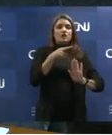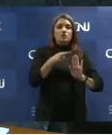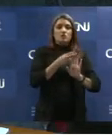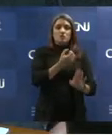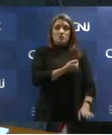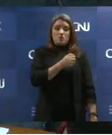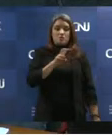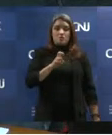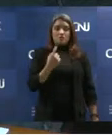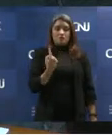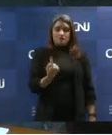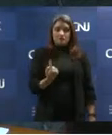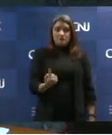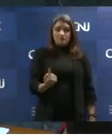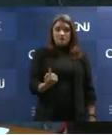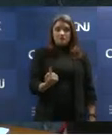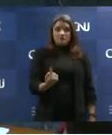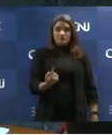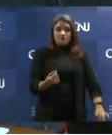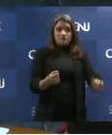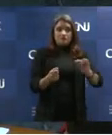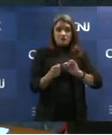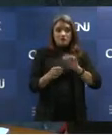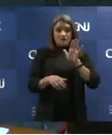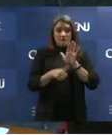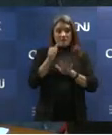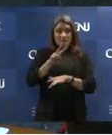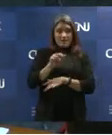que transformou a 1ª Vara de Execução Criminal